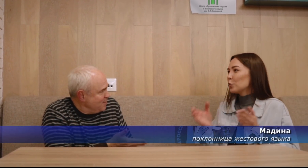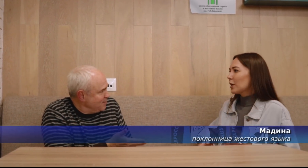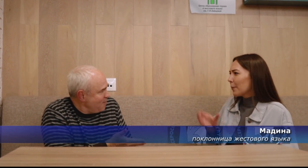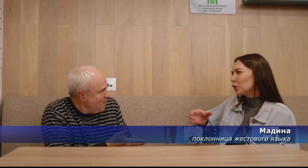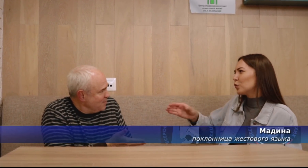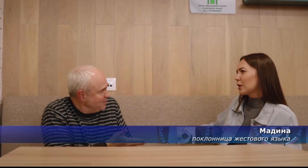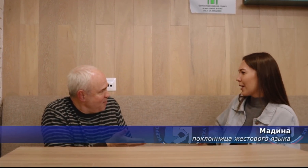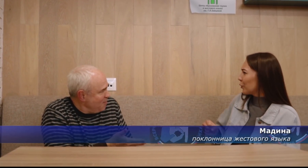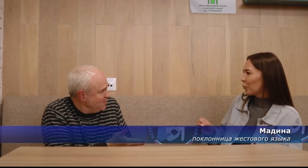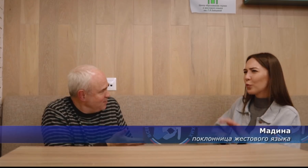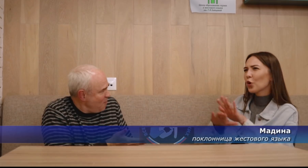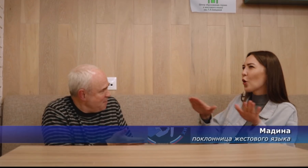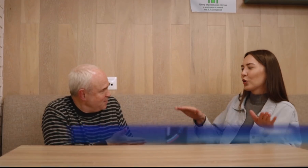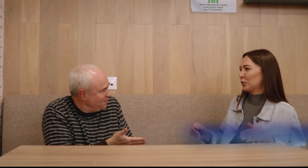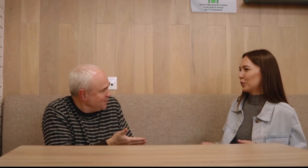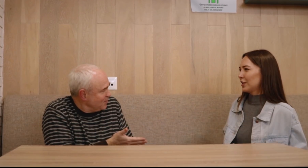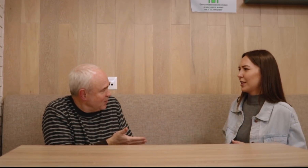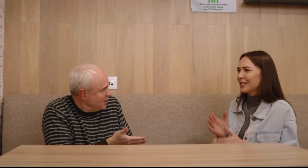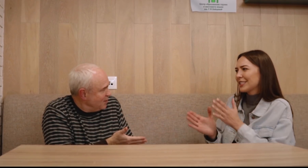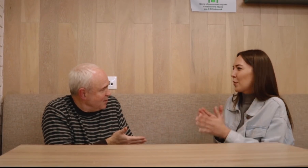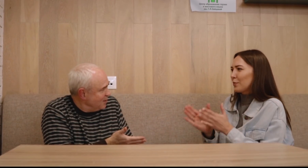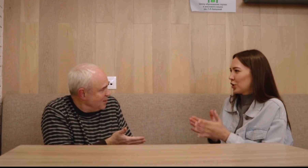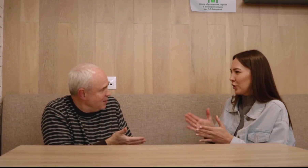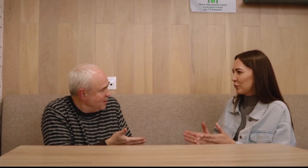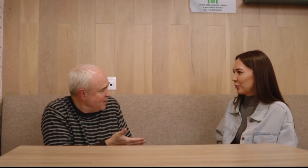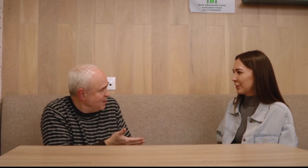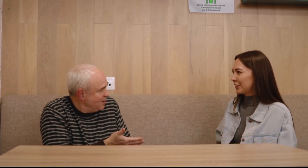У меня много друзей, я с ними хотела бы нормально на жестах общаться.